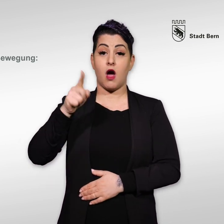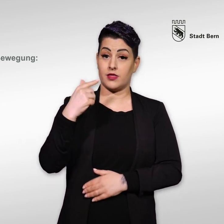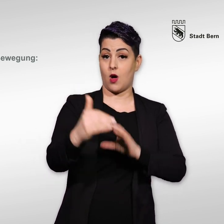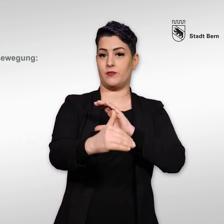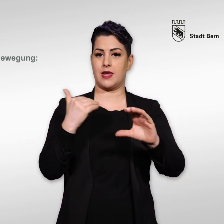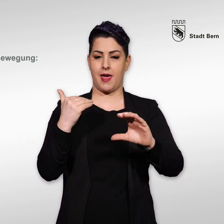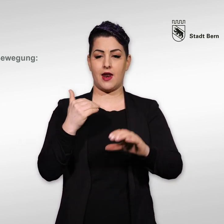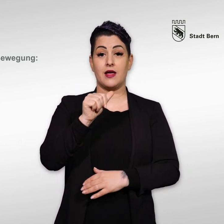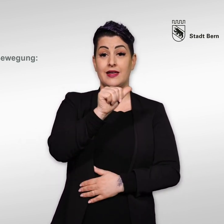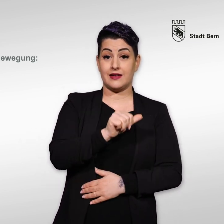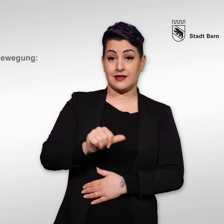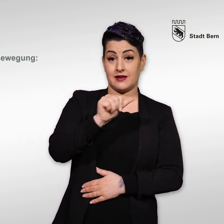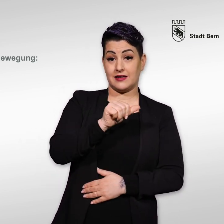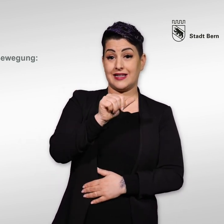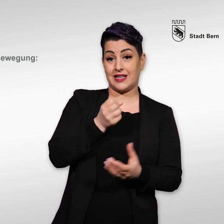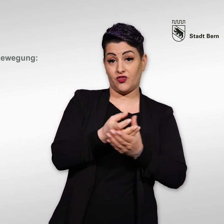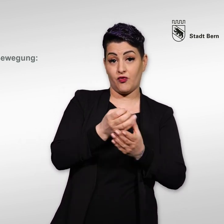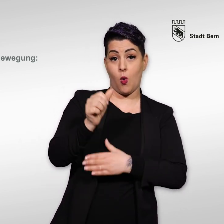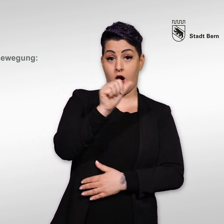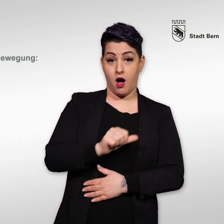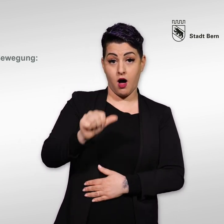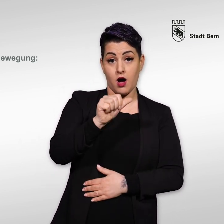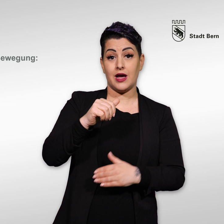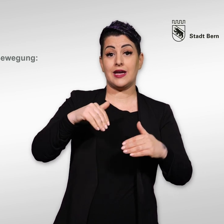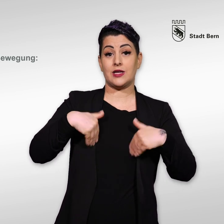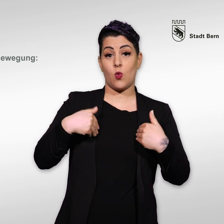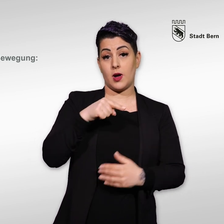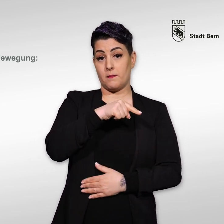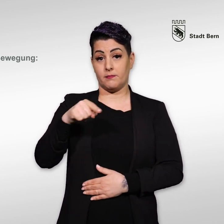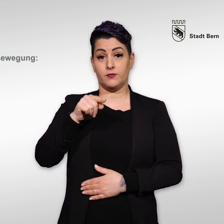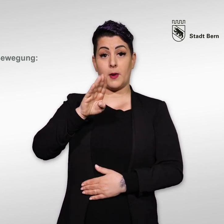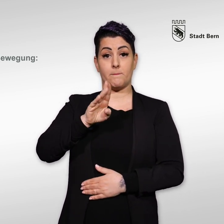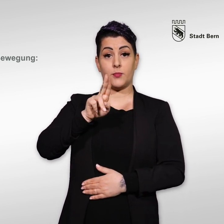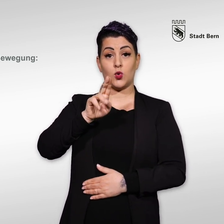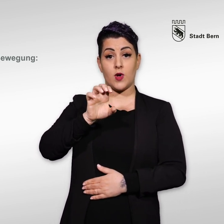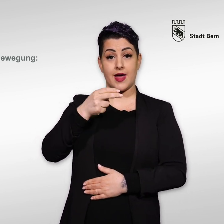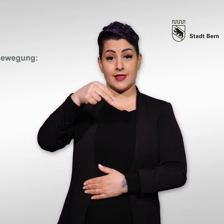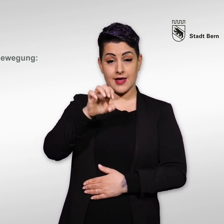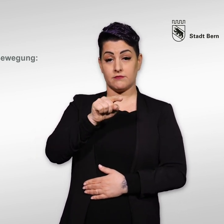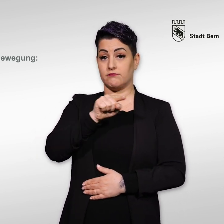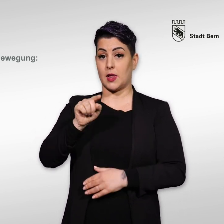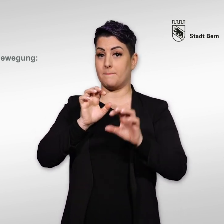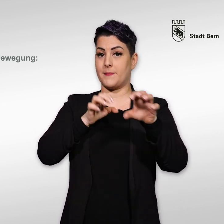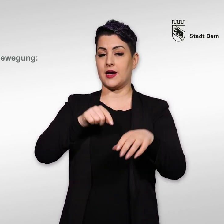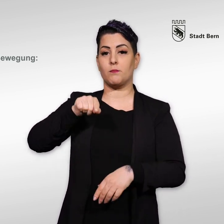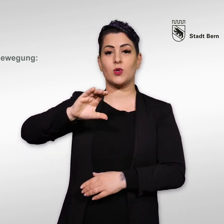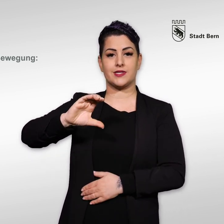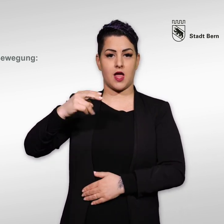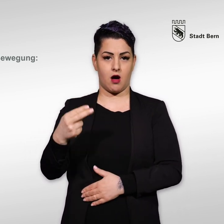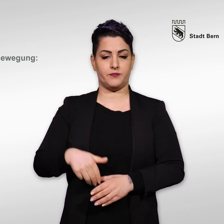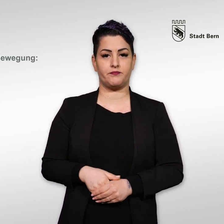Sie erreichen uns per E-Mail: info@junge-buehne-bern.ch.